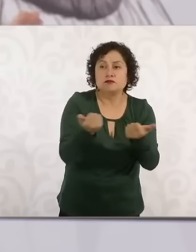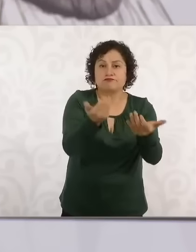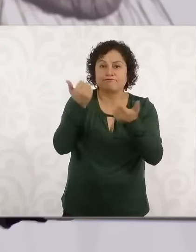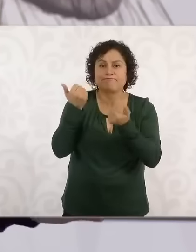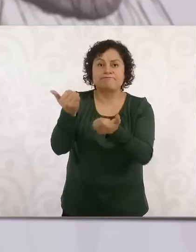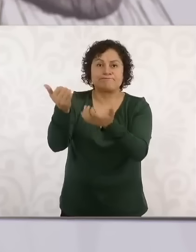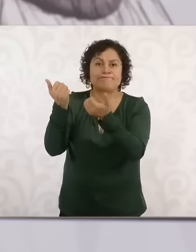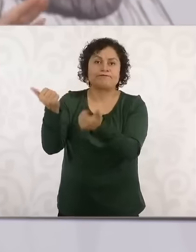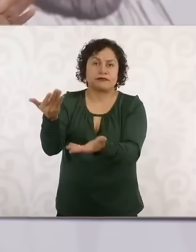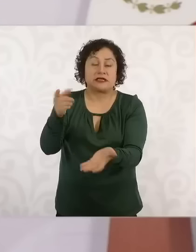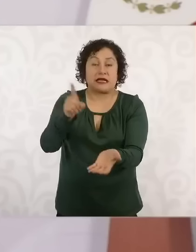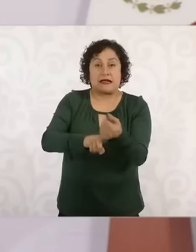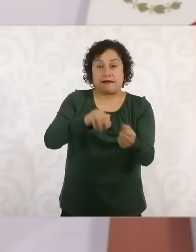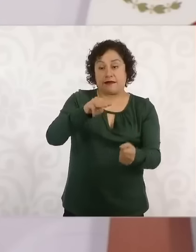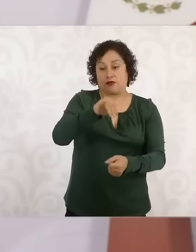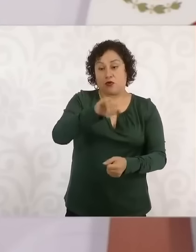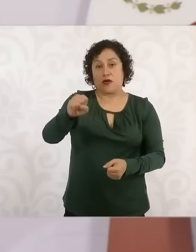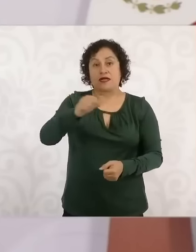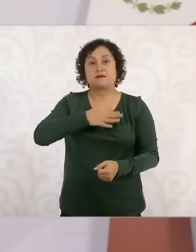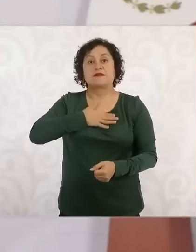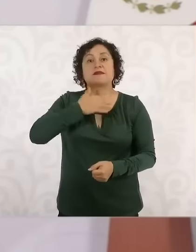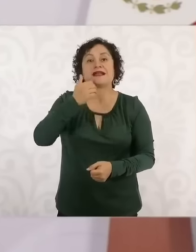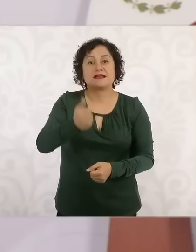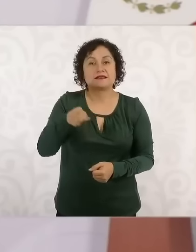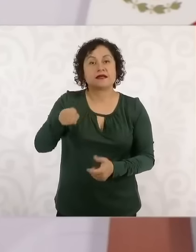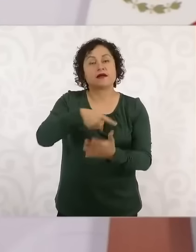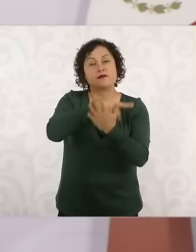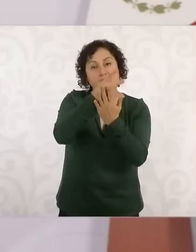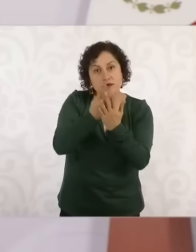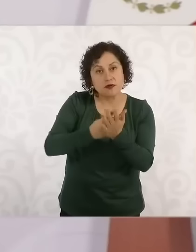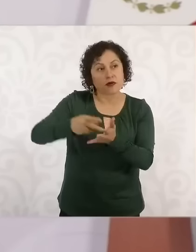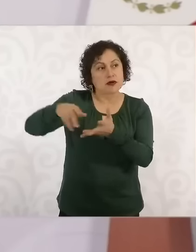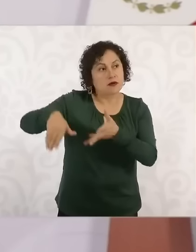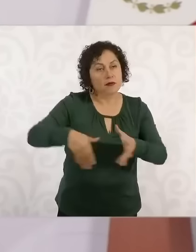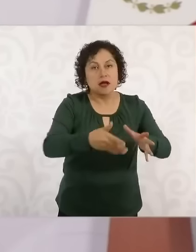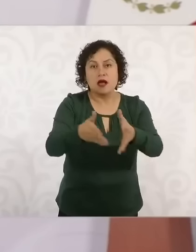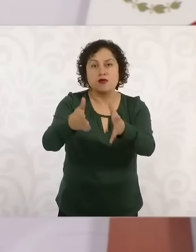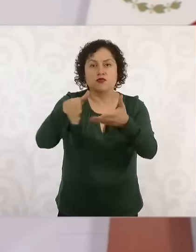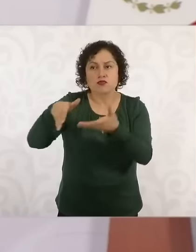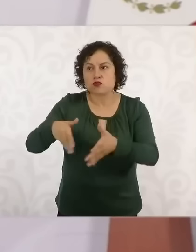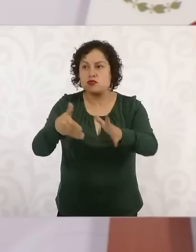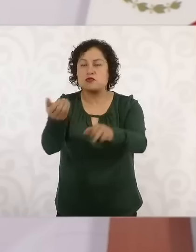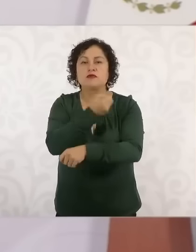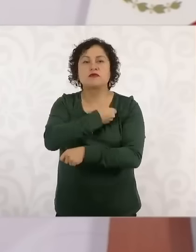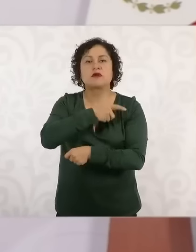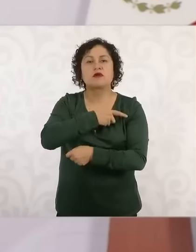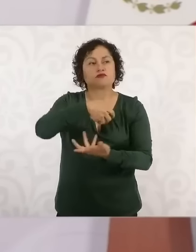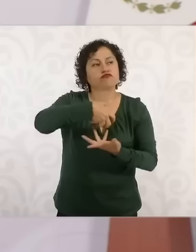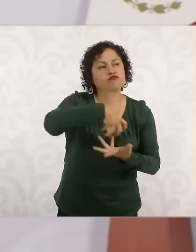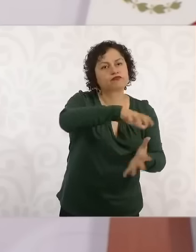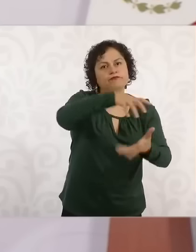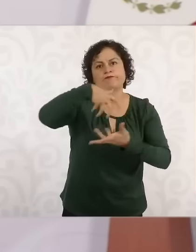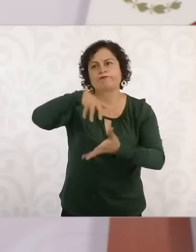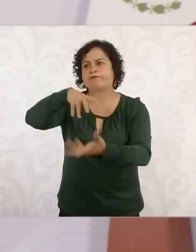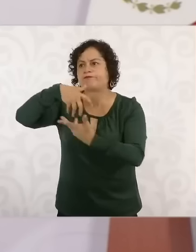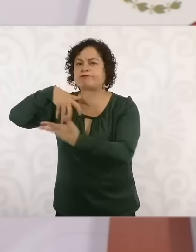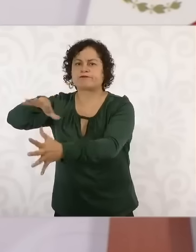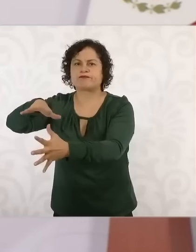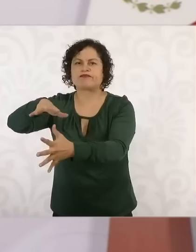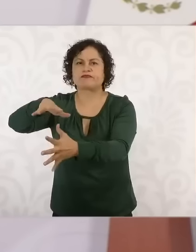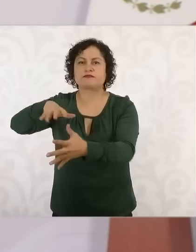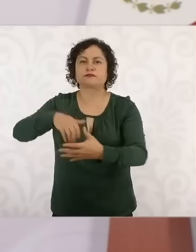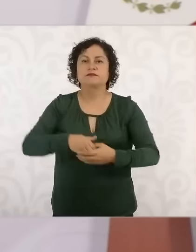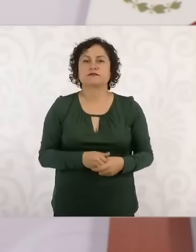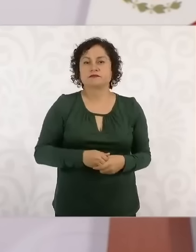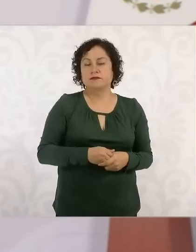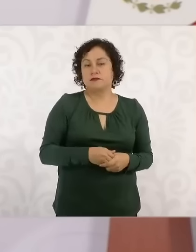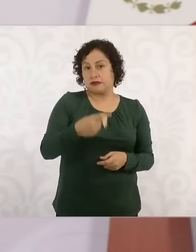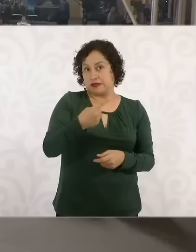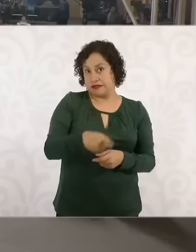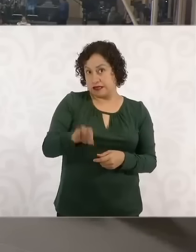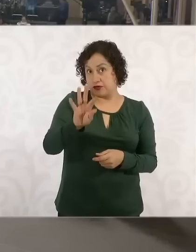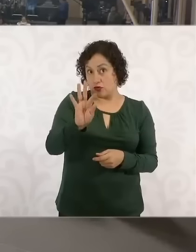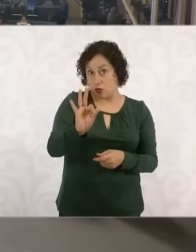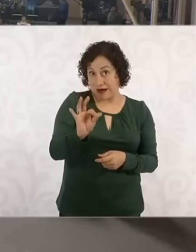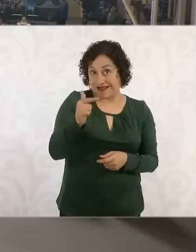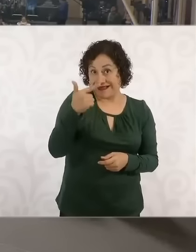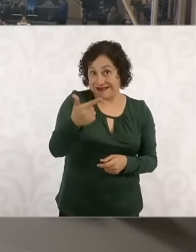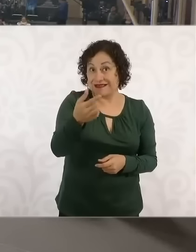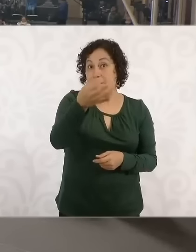del Bienestar con las rutas de la salud tienen los medicamentos de los 200, ¿cuánto? 147 medicamentos